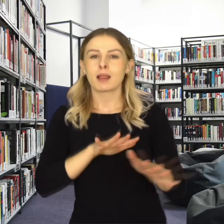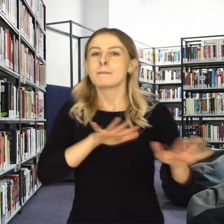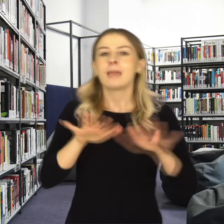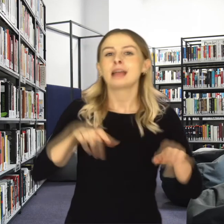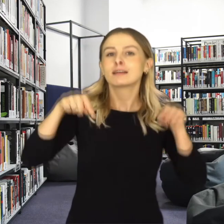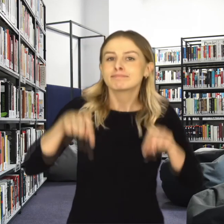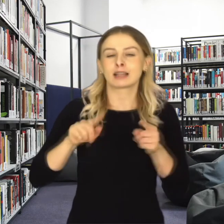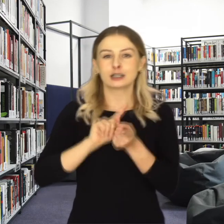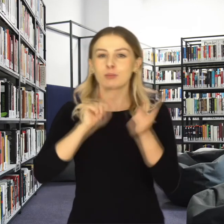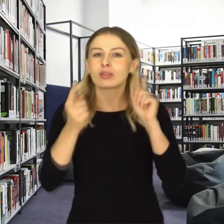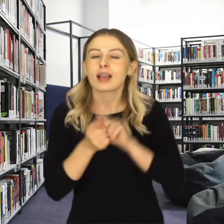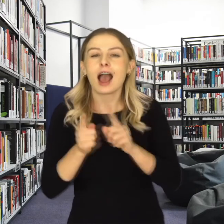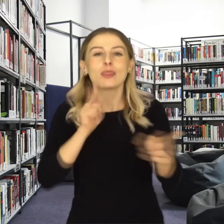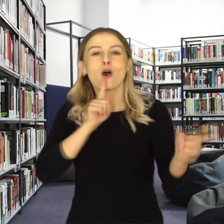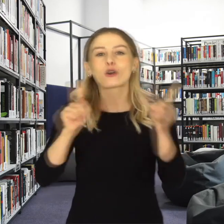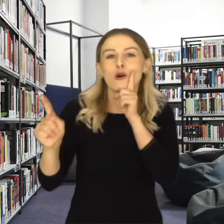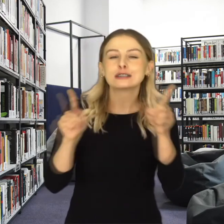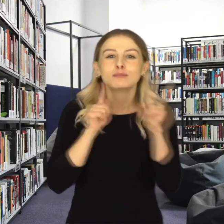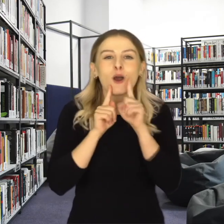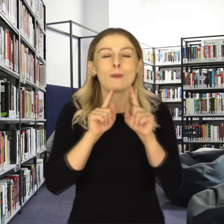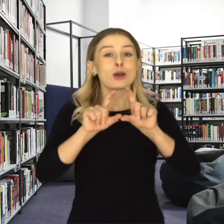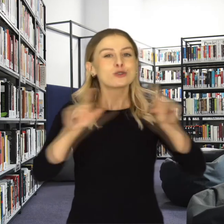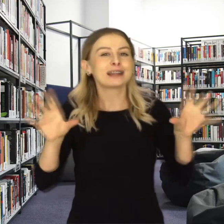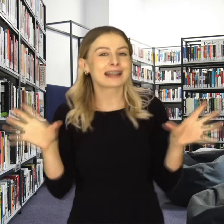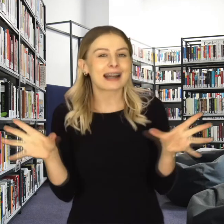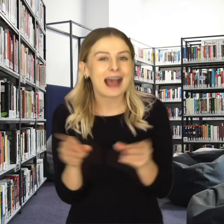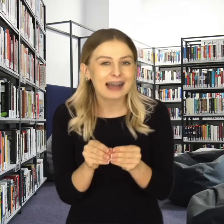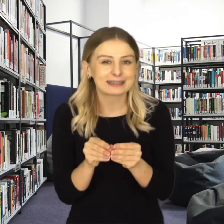Jest to miejsce spotkań, wspólnego spędzania czasu, rozmów, bycia razem.